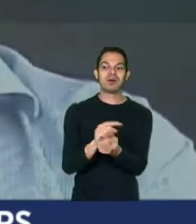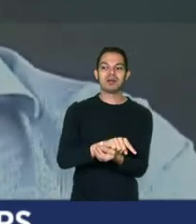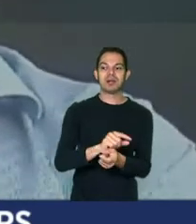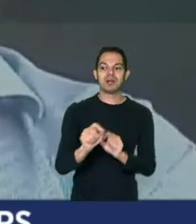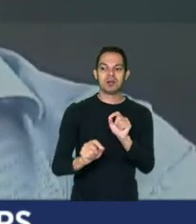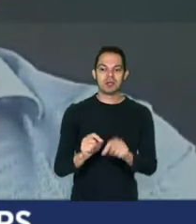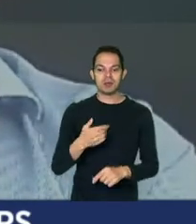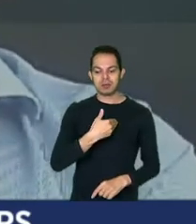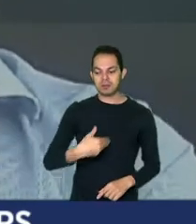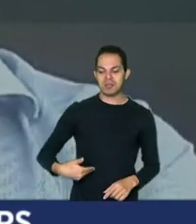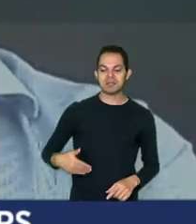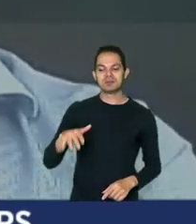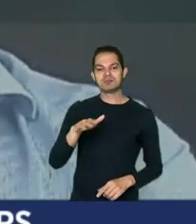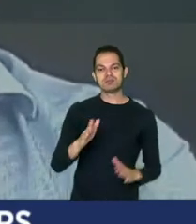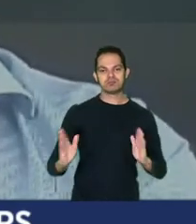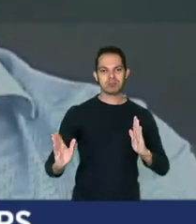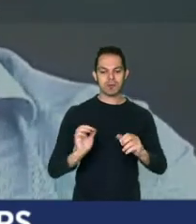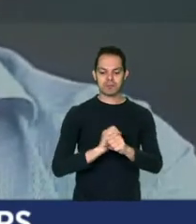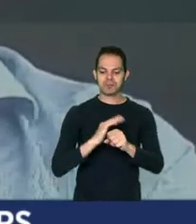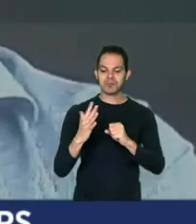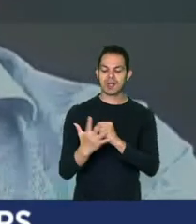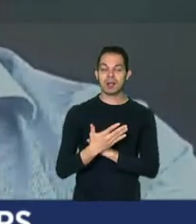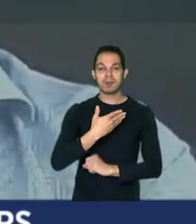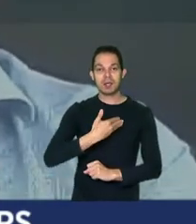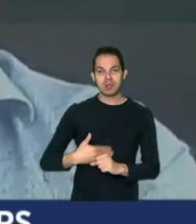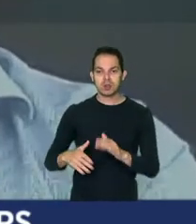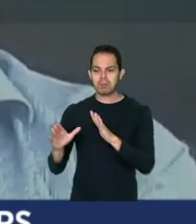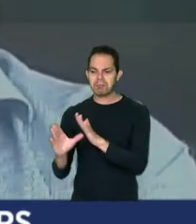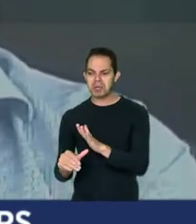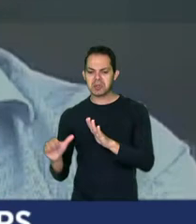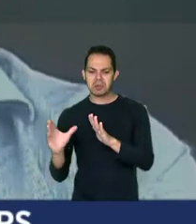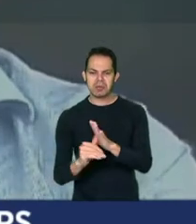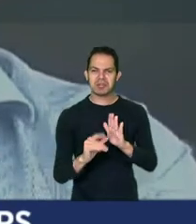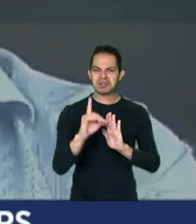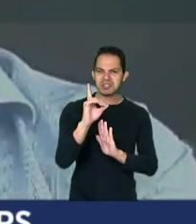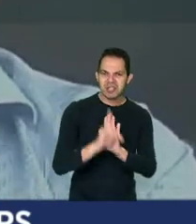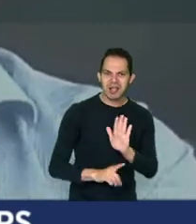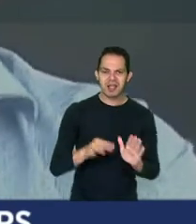AQUI MESMO NA PANDEMIA, O GOVERNO CONTINUOU ROUBANDO DIREITOS E REDUZINDO SALÁRIOS DO TRABALHADOR. AQUI O GOVERNO